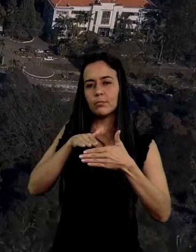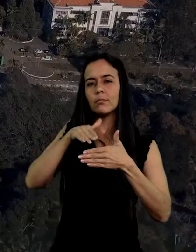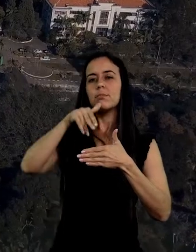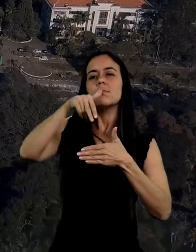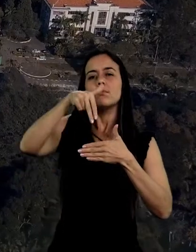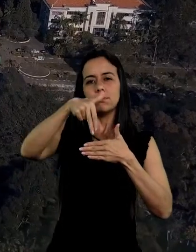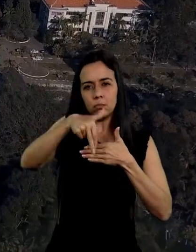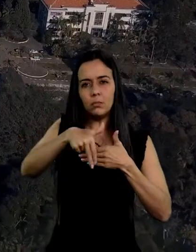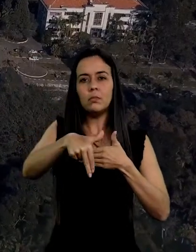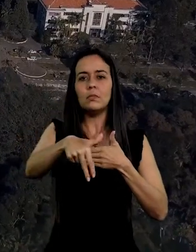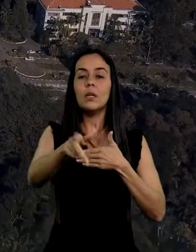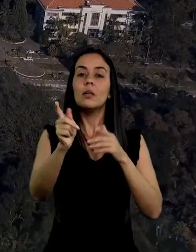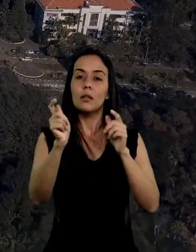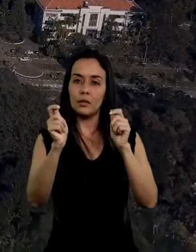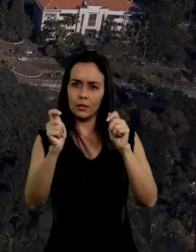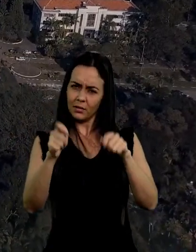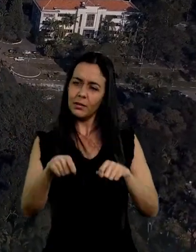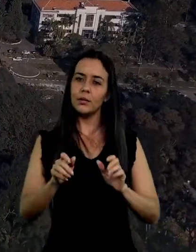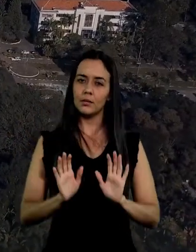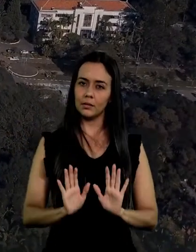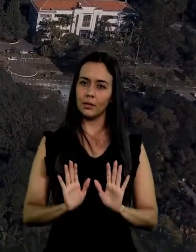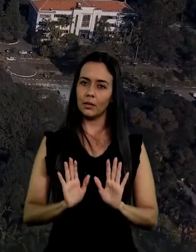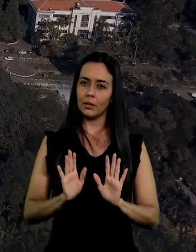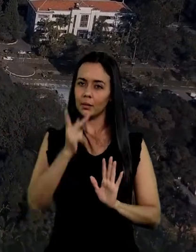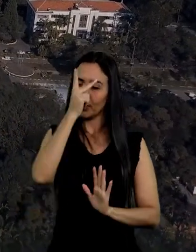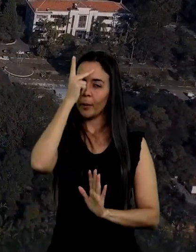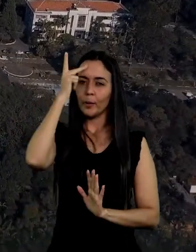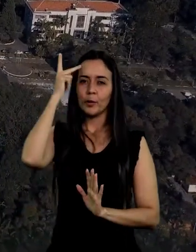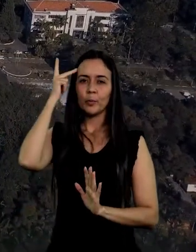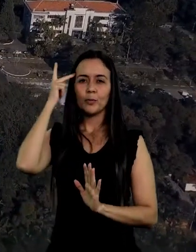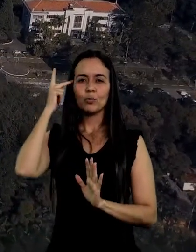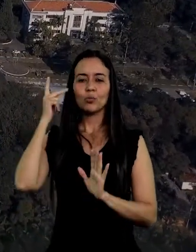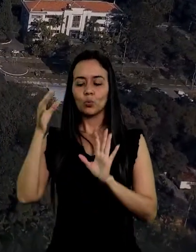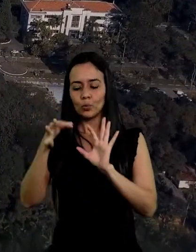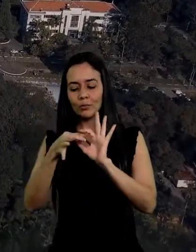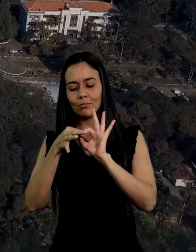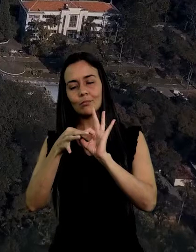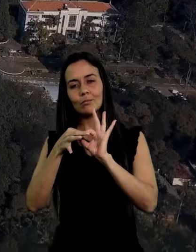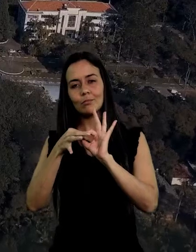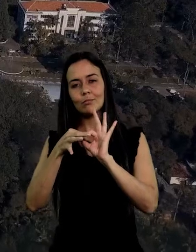atravessar tudo isso nessa generosidade, nesse companheirismo.